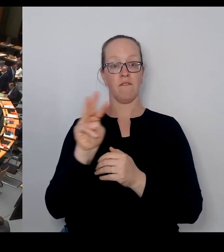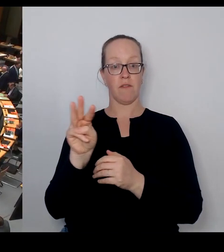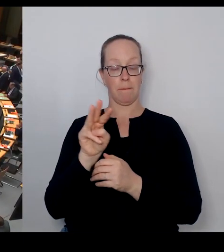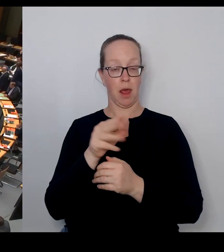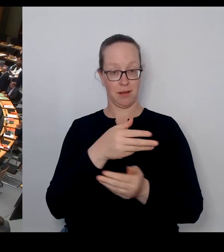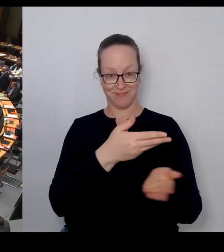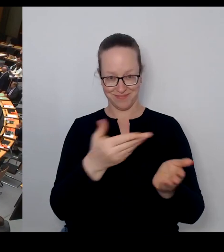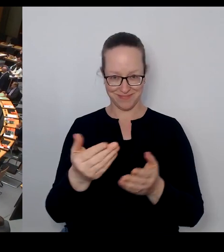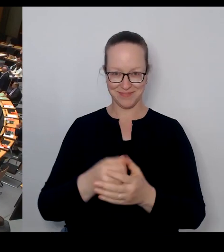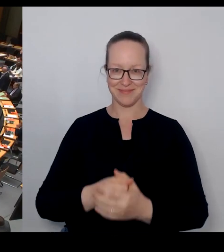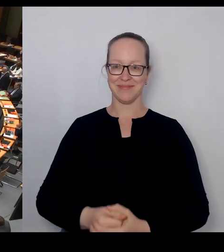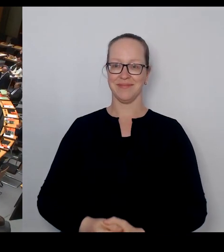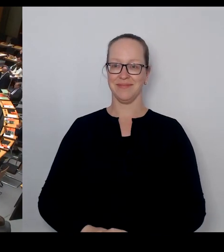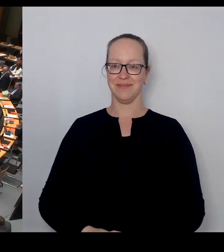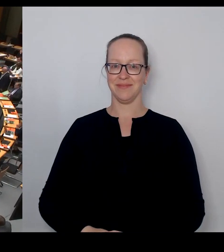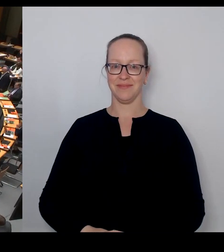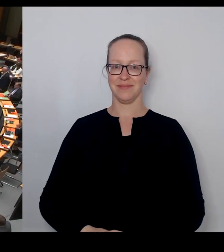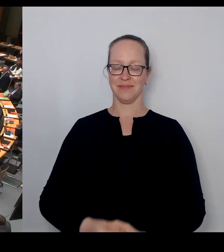Typekit Senat In diesem interessanten Befund